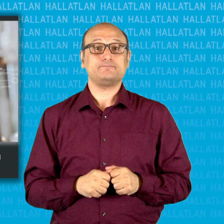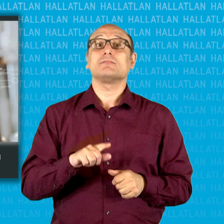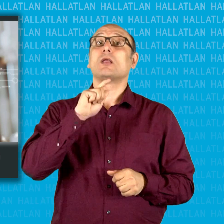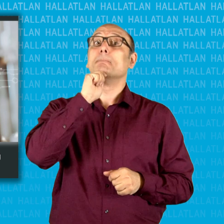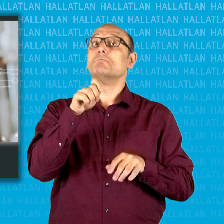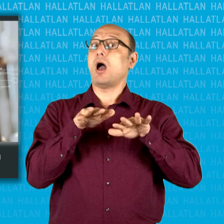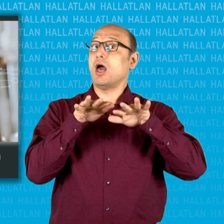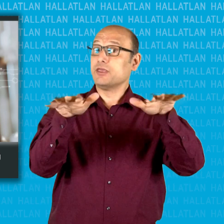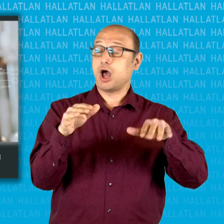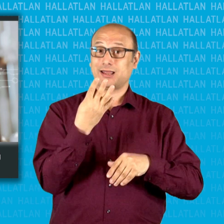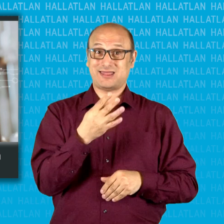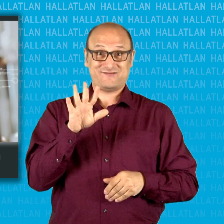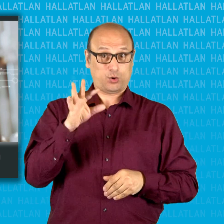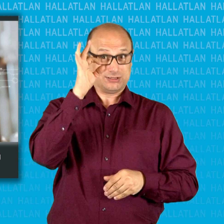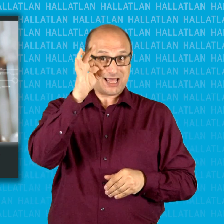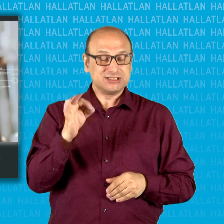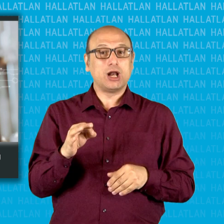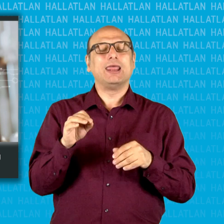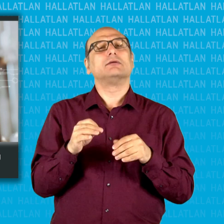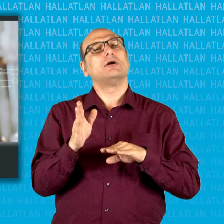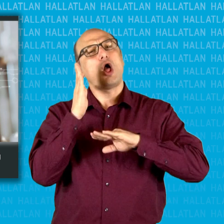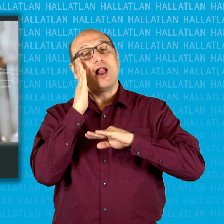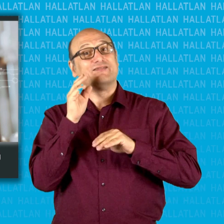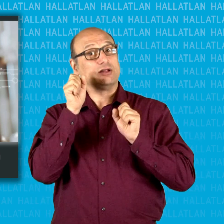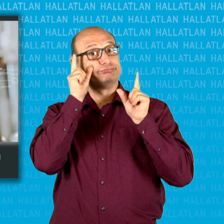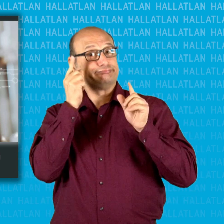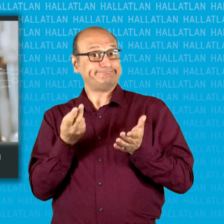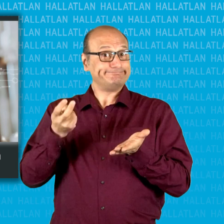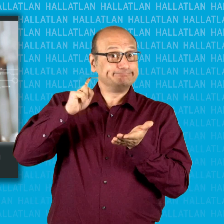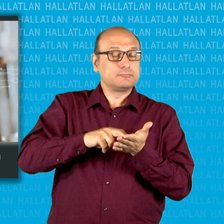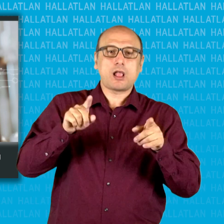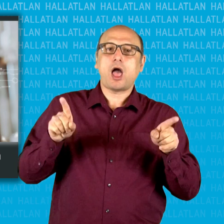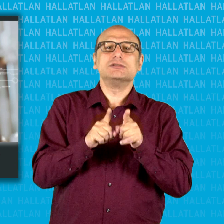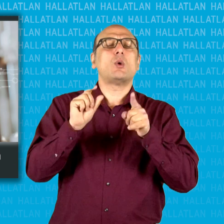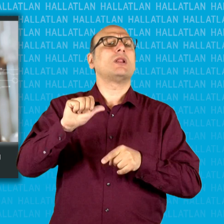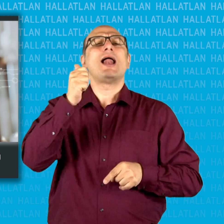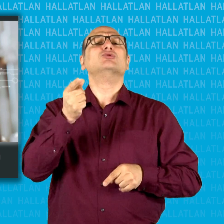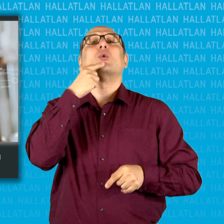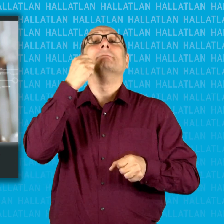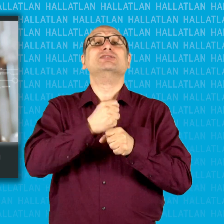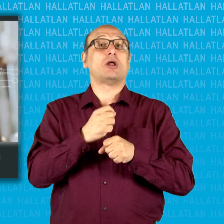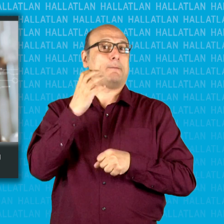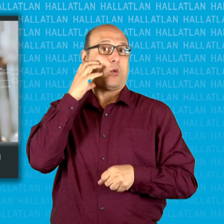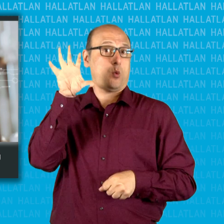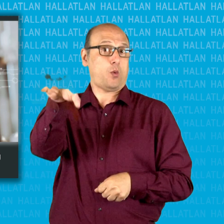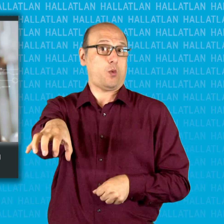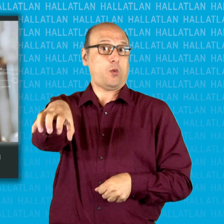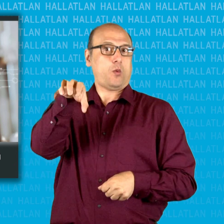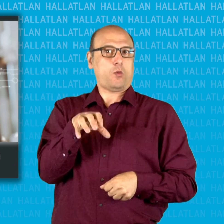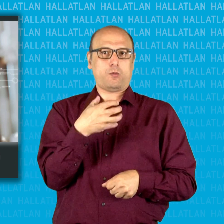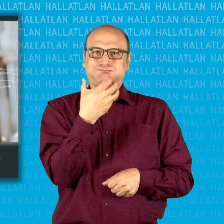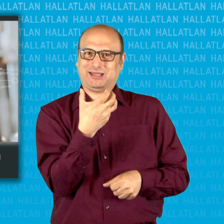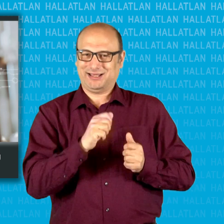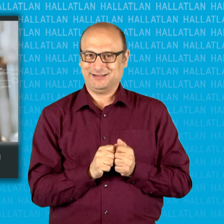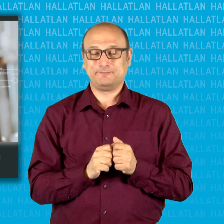A magyarok 45%-a az ébredést követően először a telefonja után nyúl,